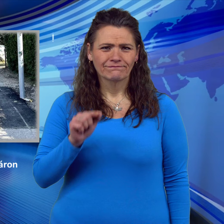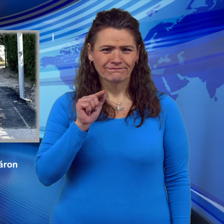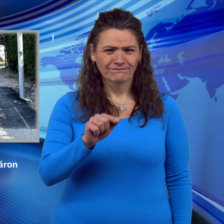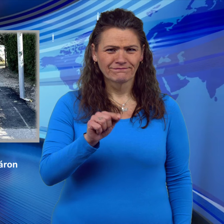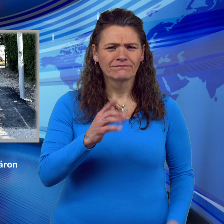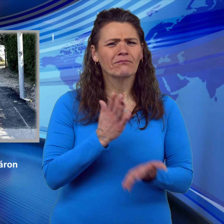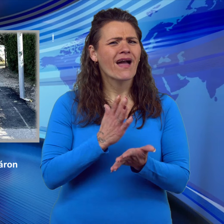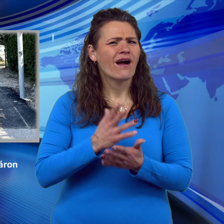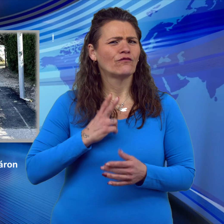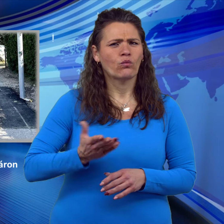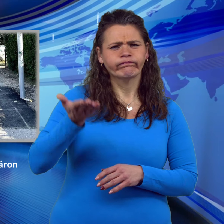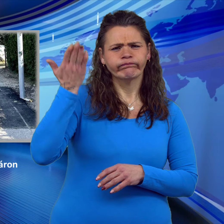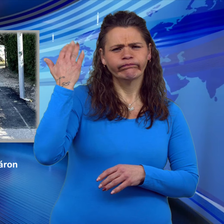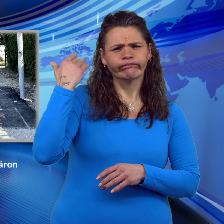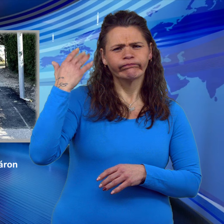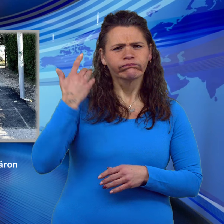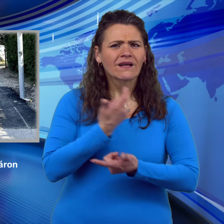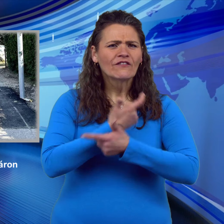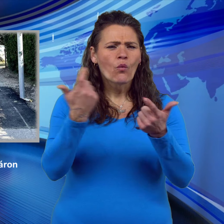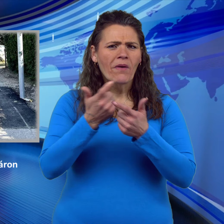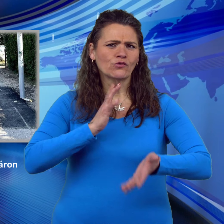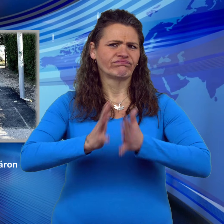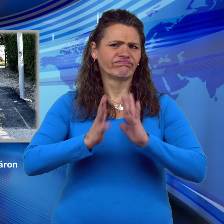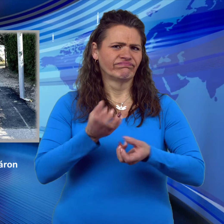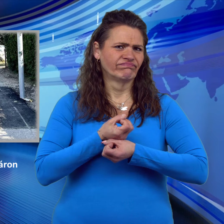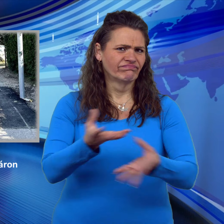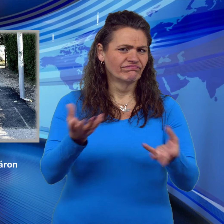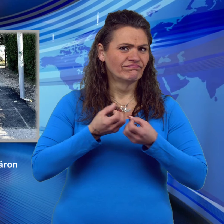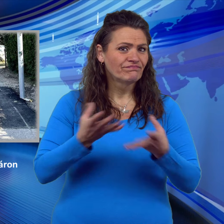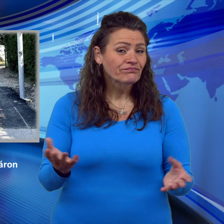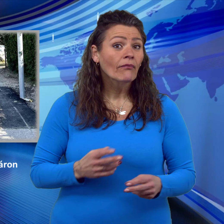Az Infostart többször is beszámolt arról,